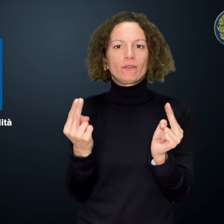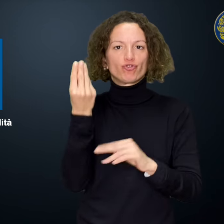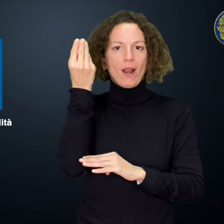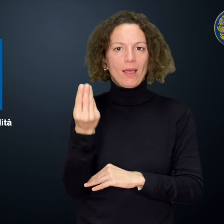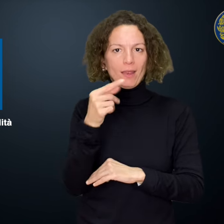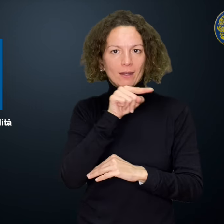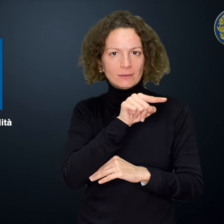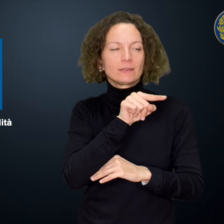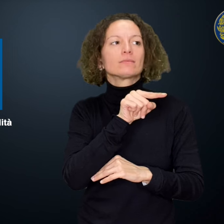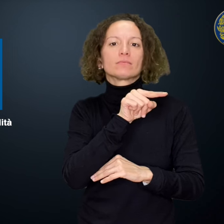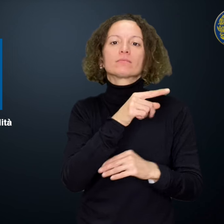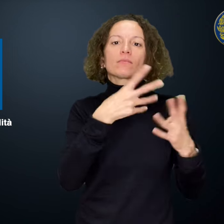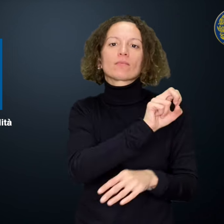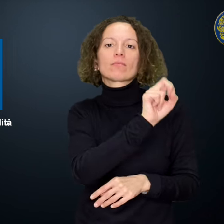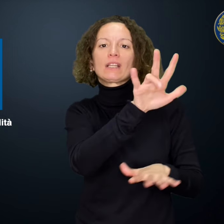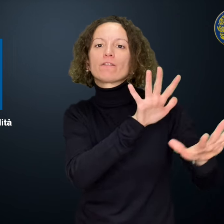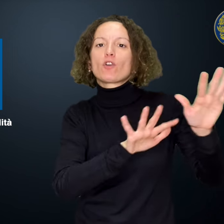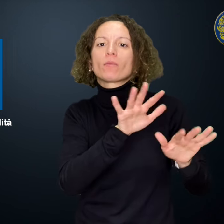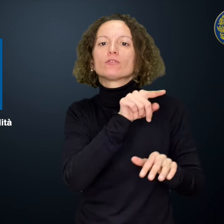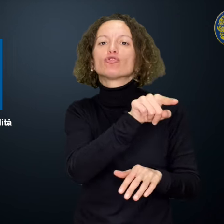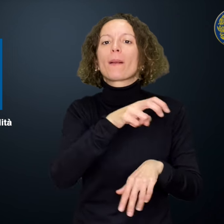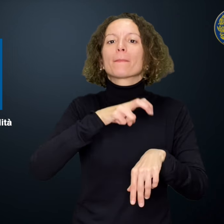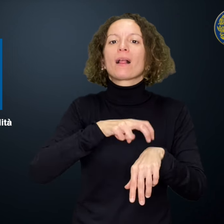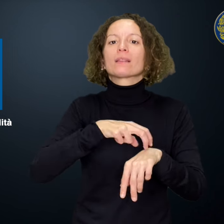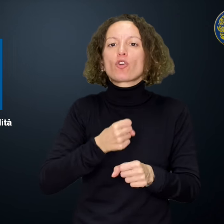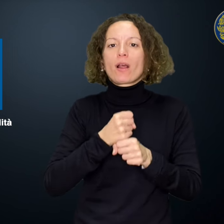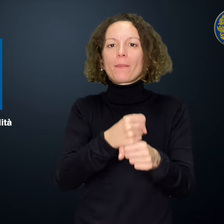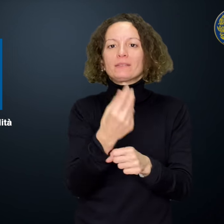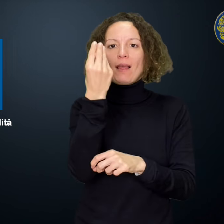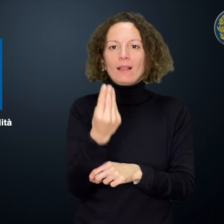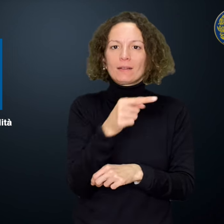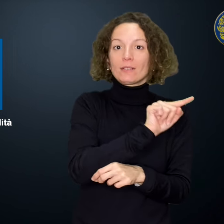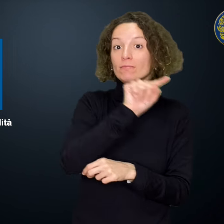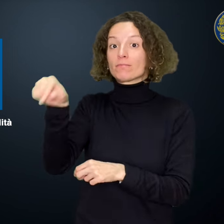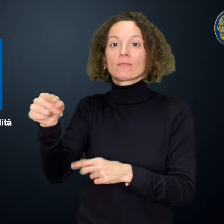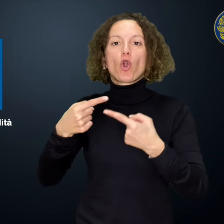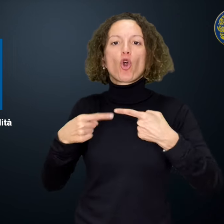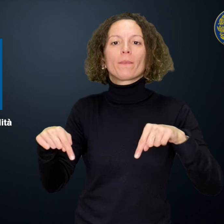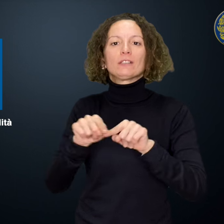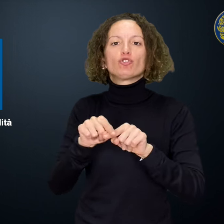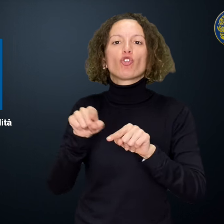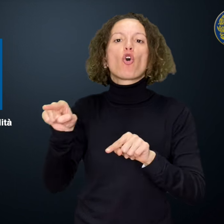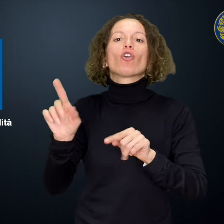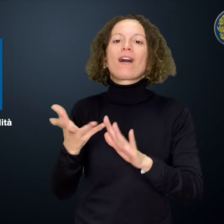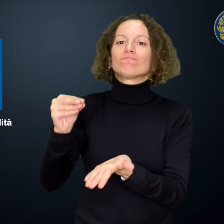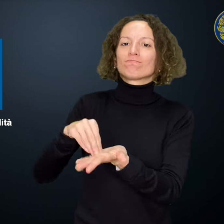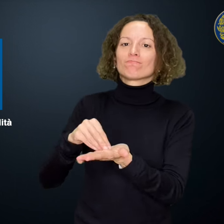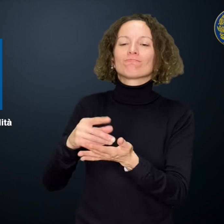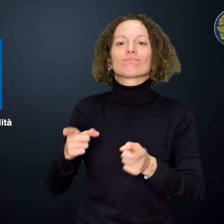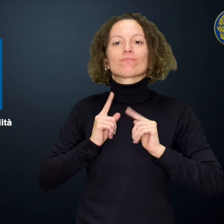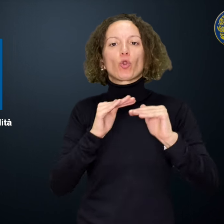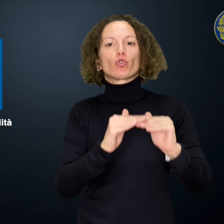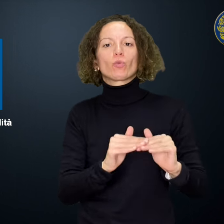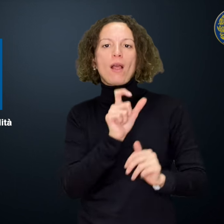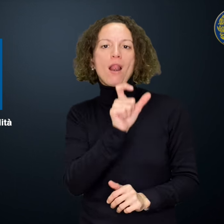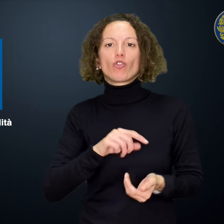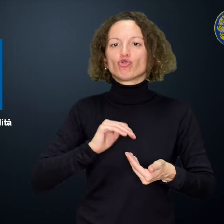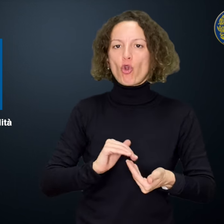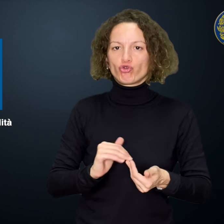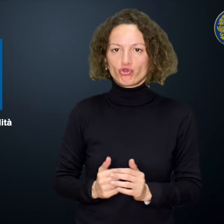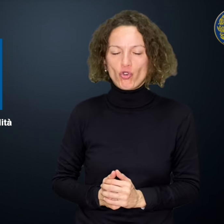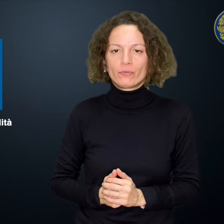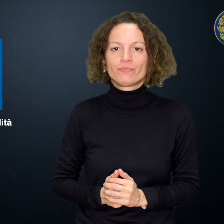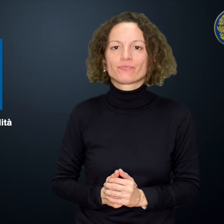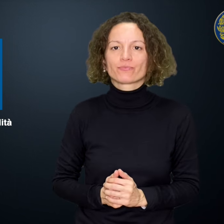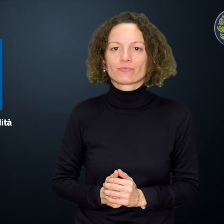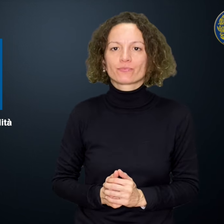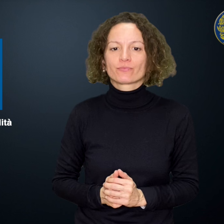informare il medico rappresentante ENS affinché sia presente in Commissione a tutela del socio;